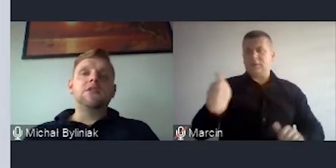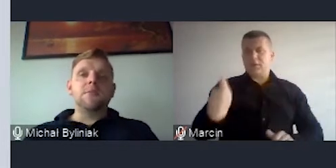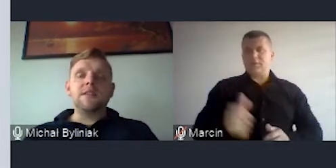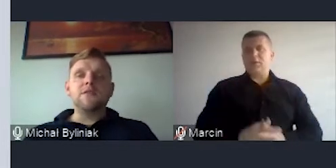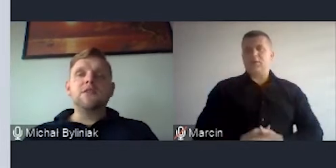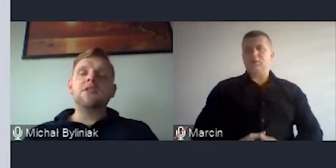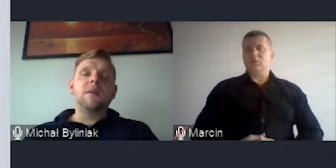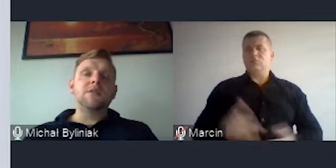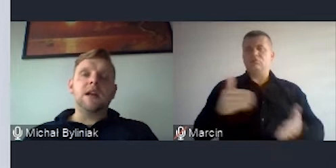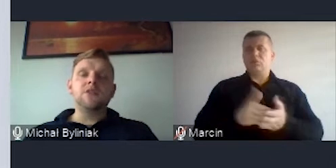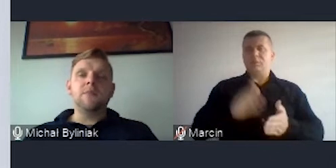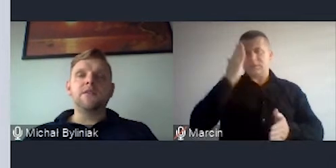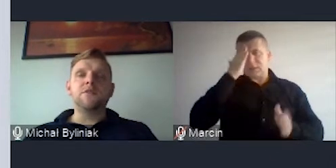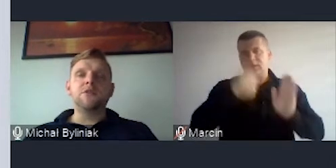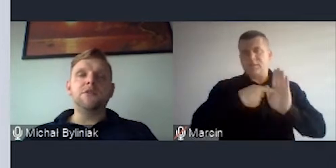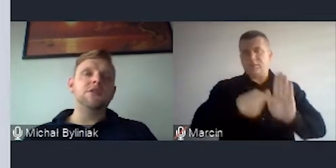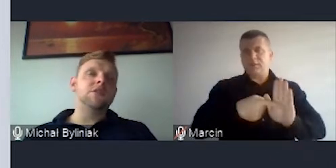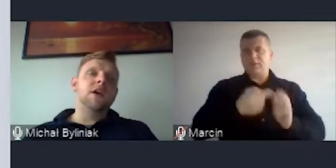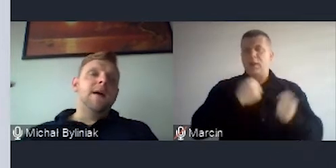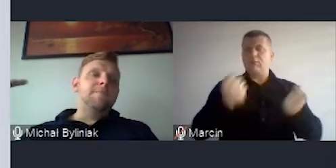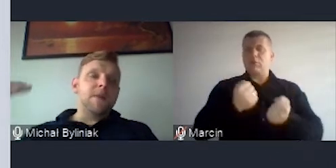Trzeba znać wytyczne. Ja postaram się je Państwu przybliżyć.